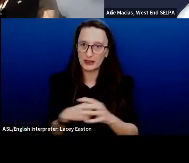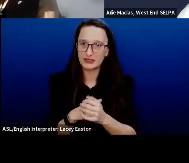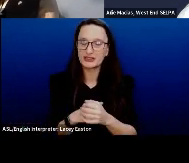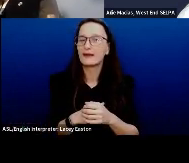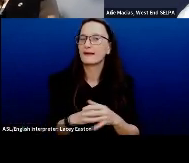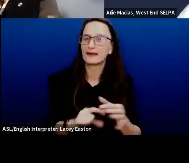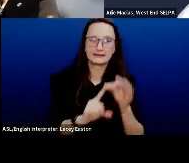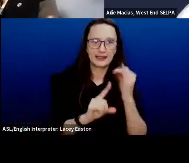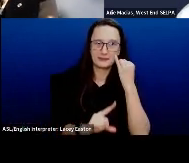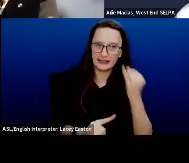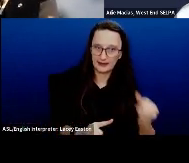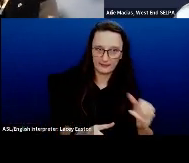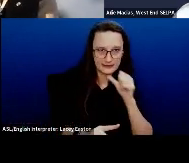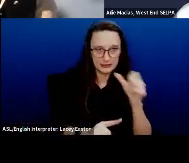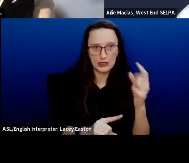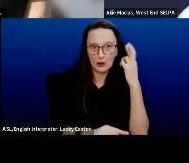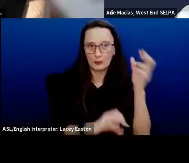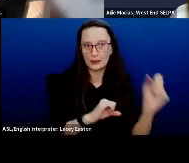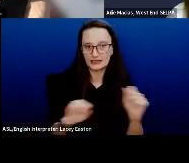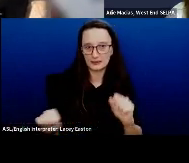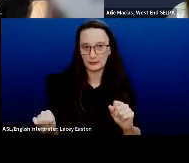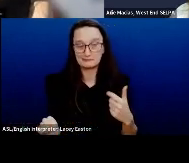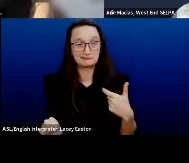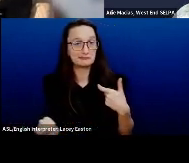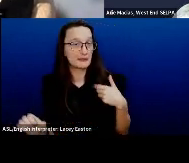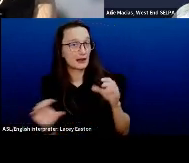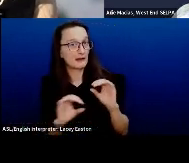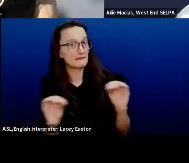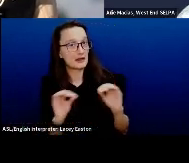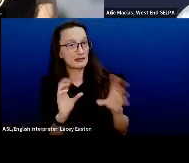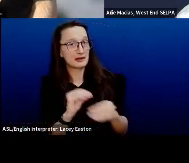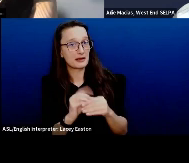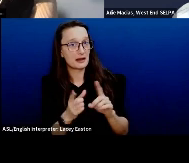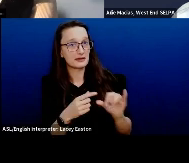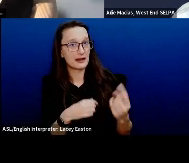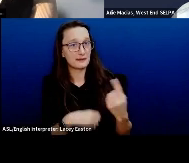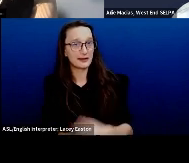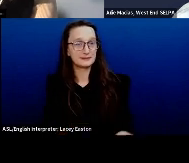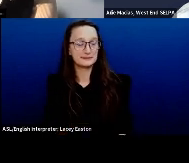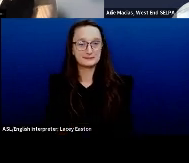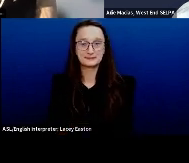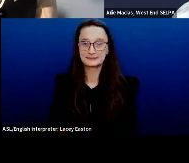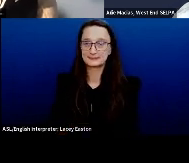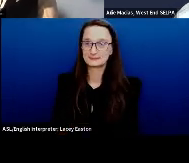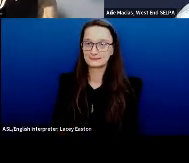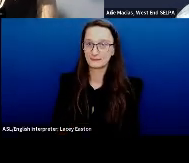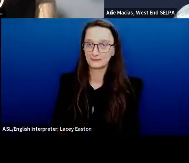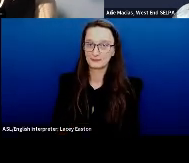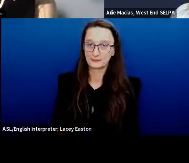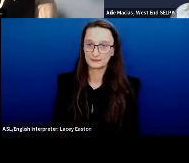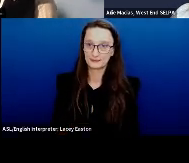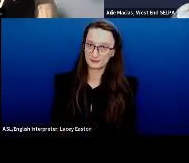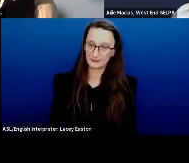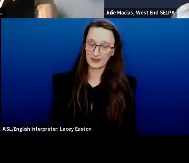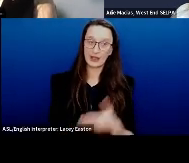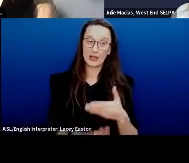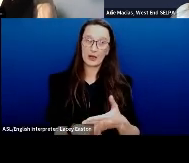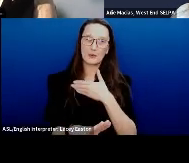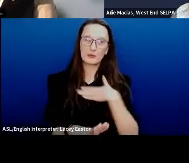no tengo nada que agregar a esa diapositiva. Requisitos de aviso previo por escrito el aviso